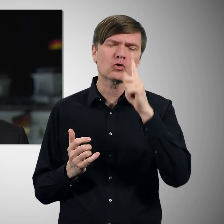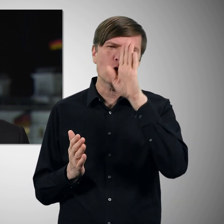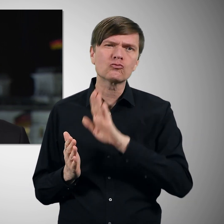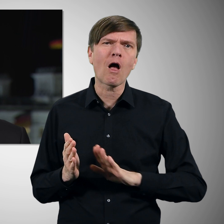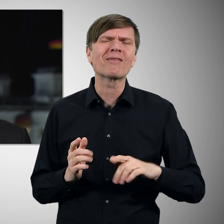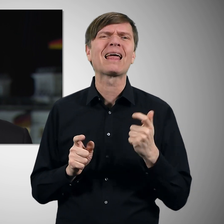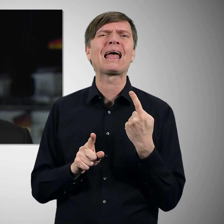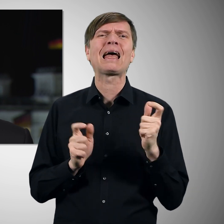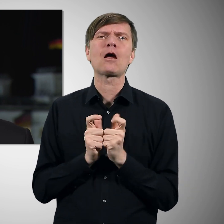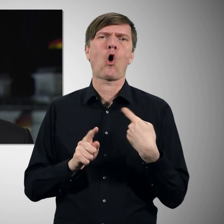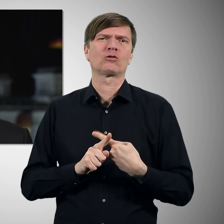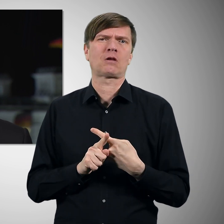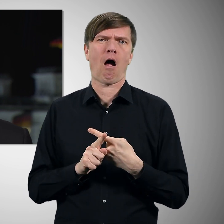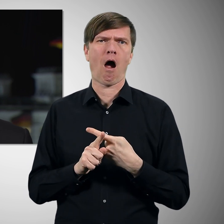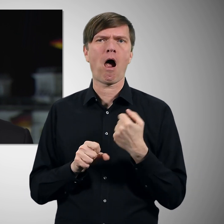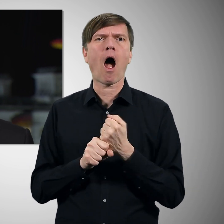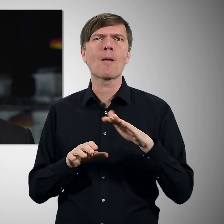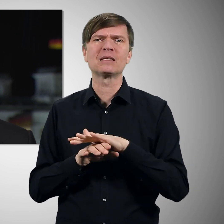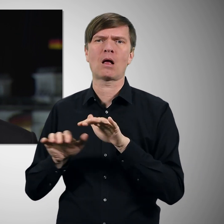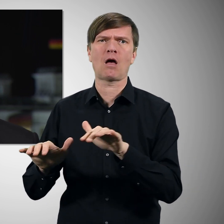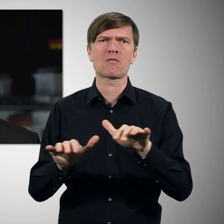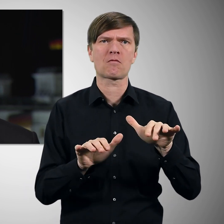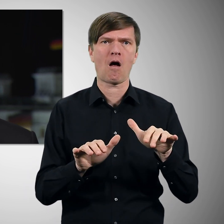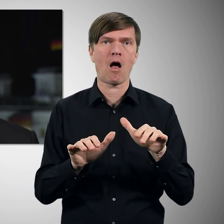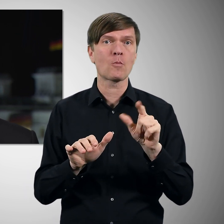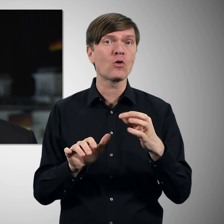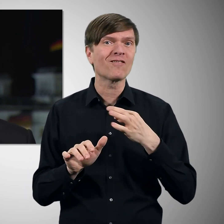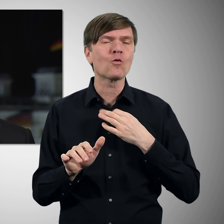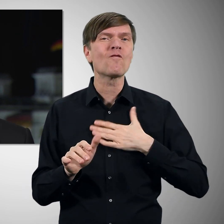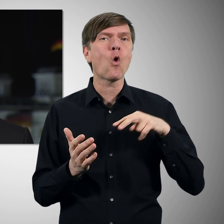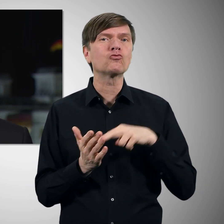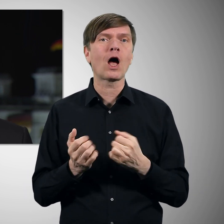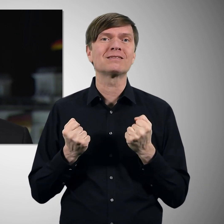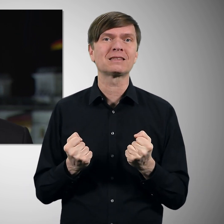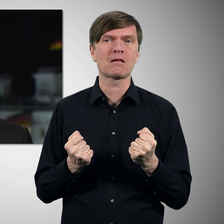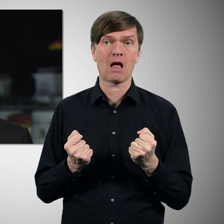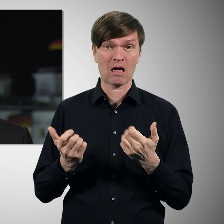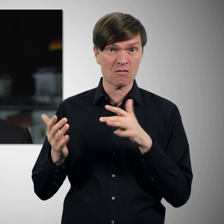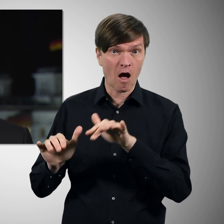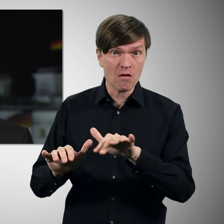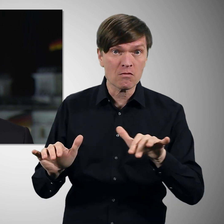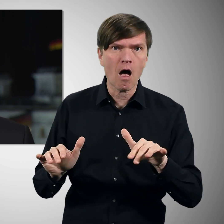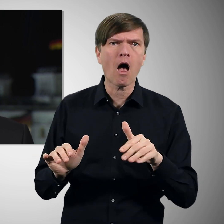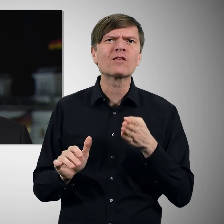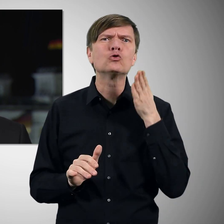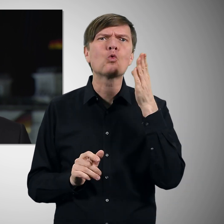Das sichert unseren Wohlstand. Das gibt uns die Möglichkeit, kraftvoll in die Zukunft zu investieren. Und das müssen wir auch.